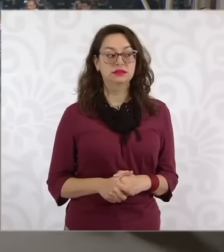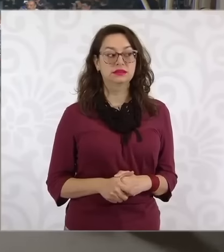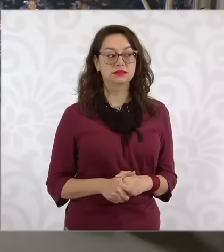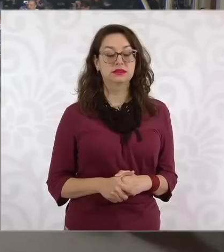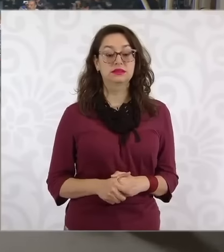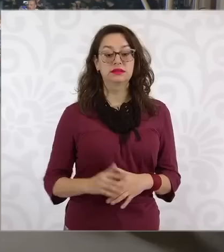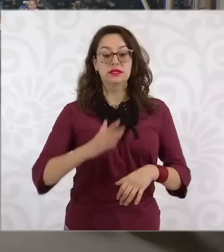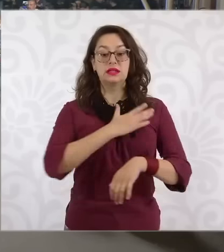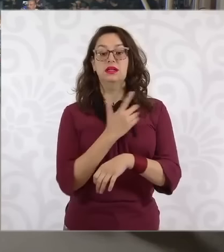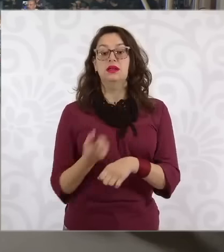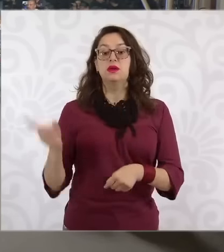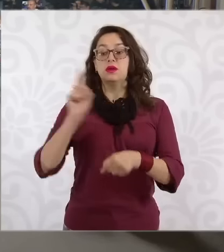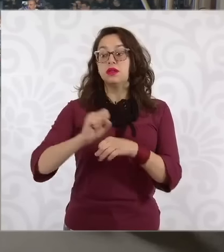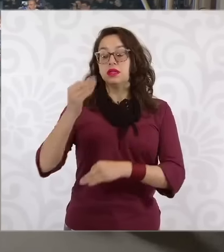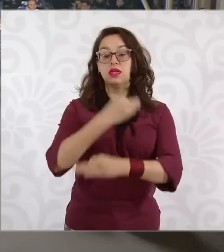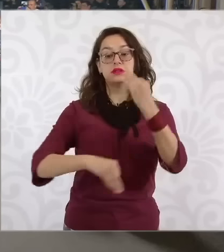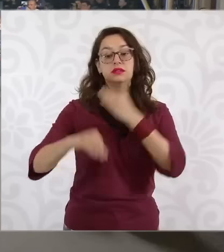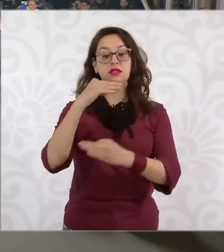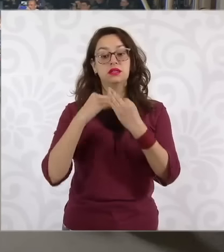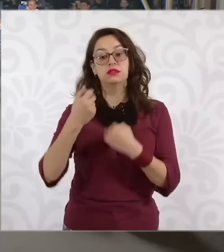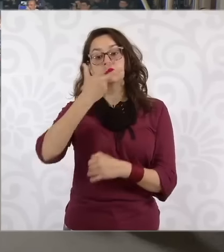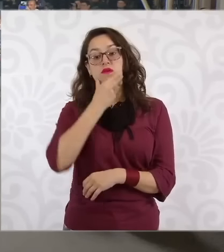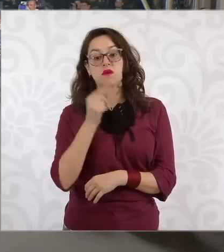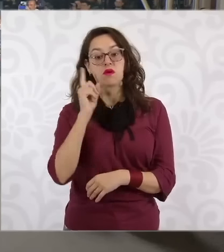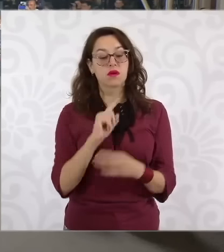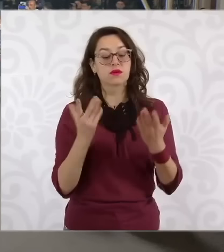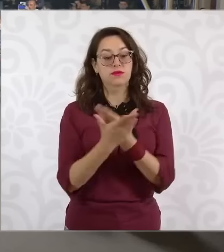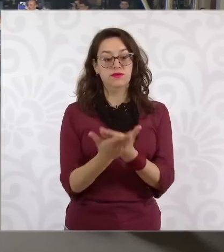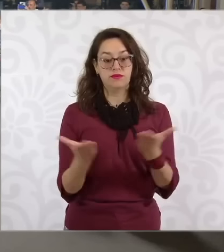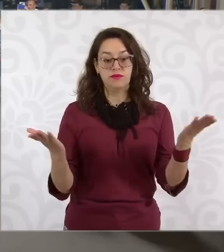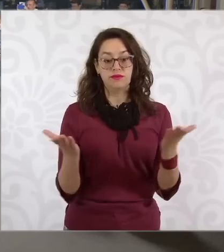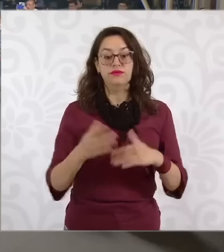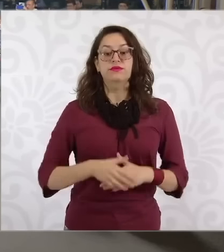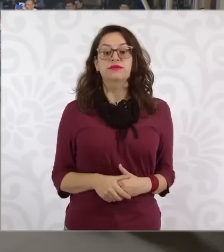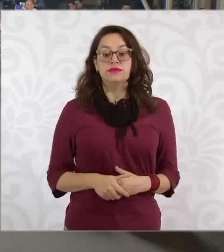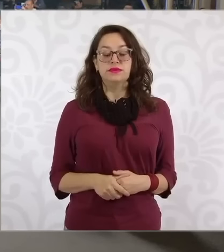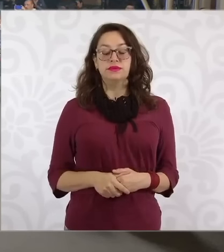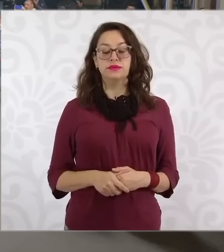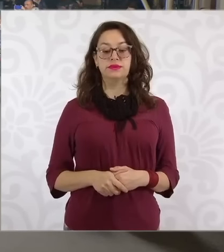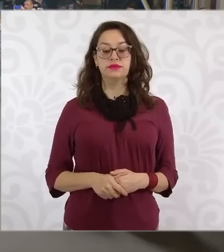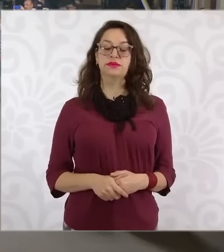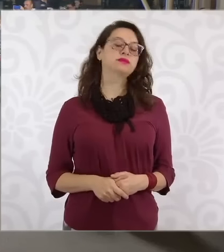Muy buenos días a todas y todos, eh todas y todos los que nos escuchan a lo largo y ancho de la